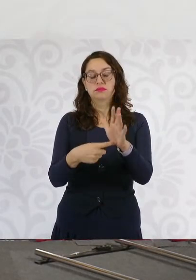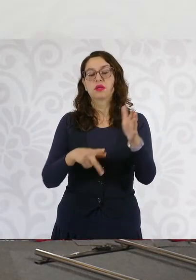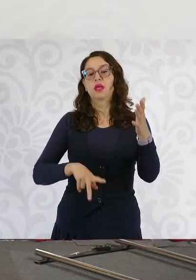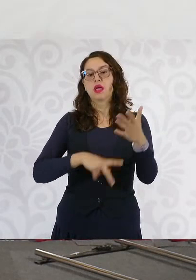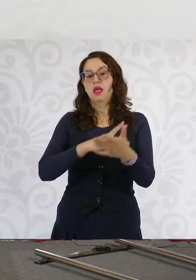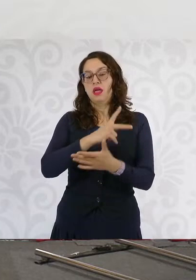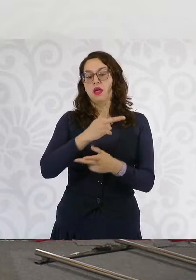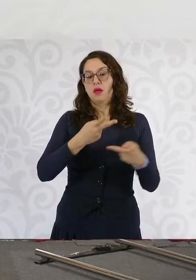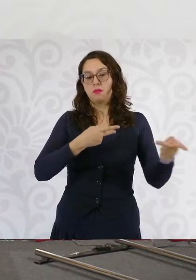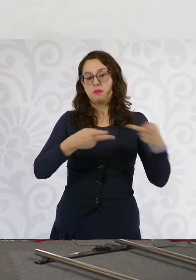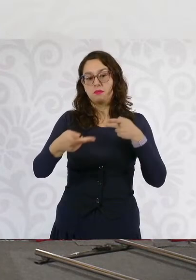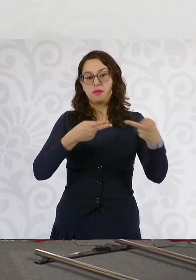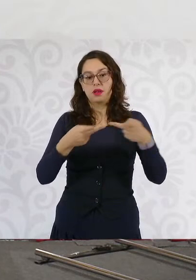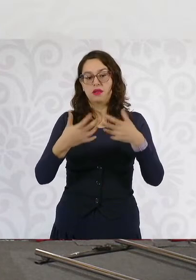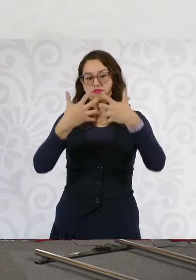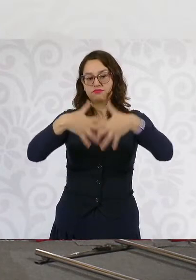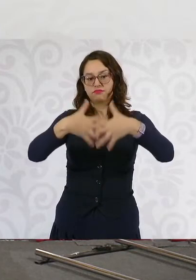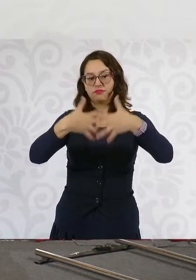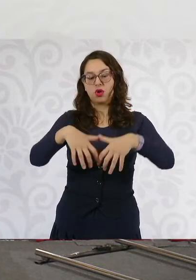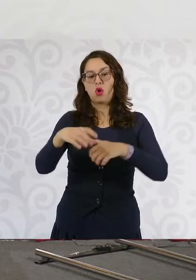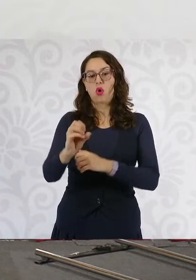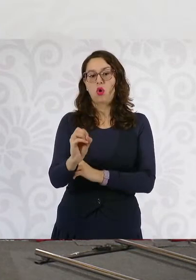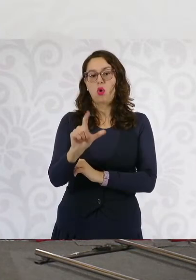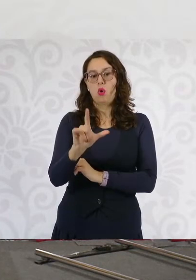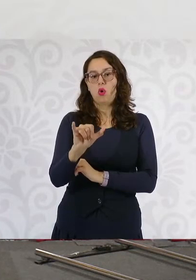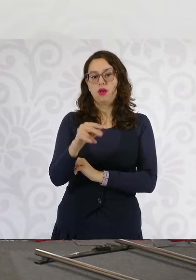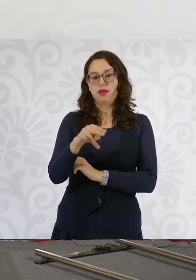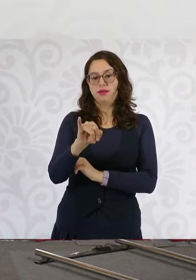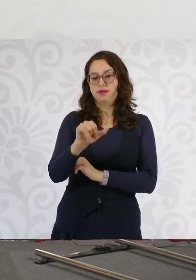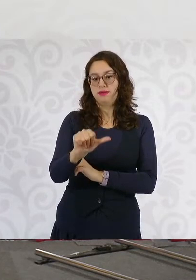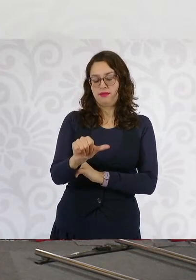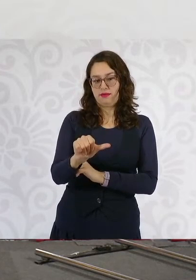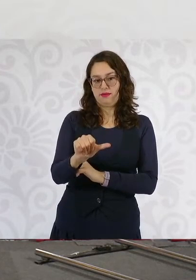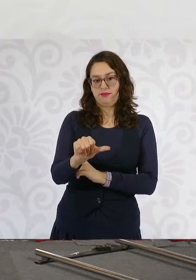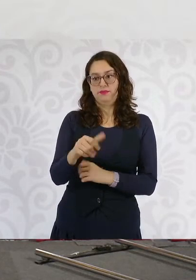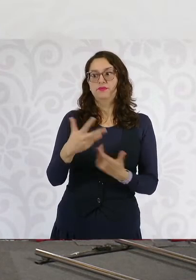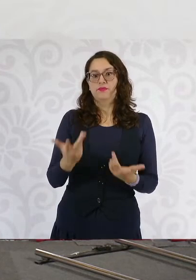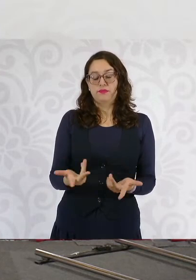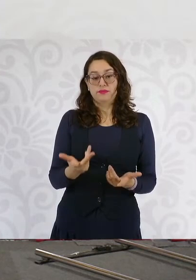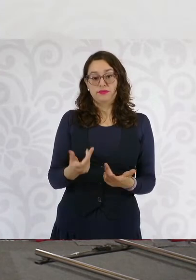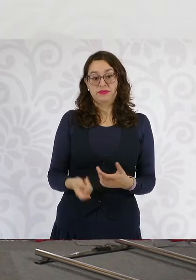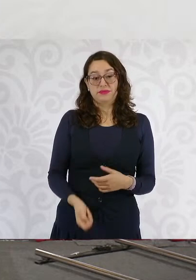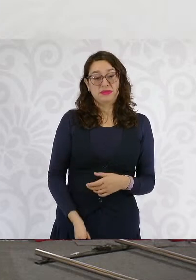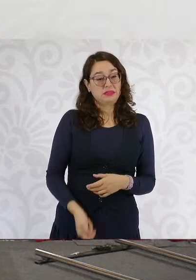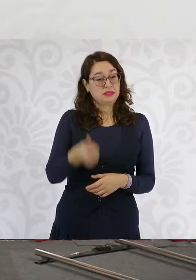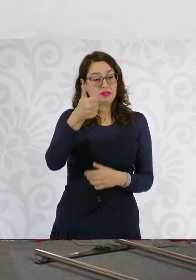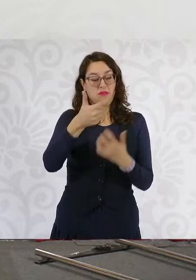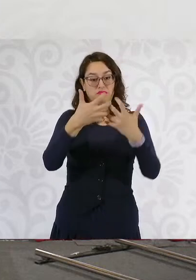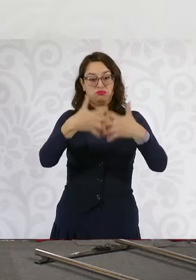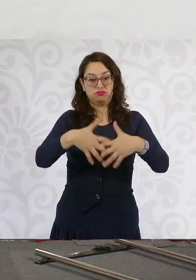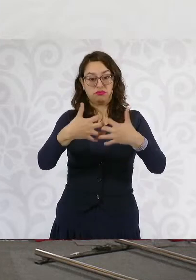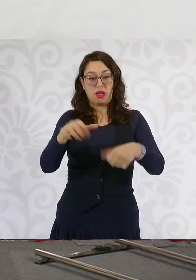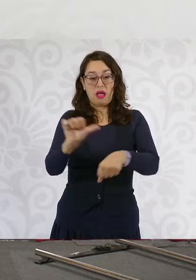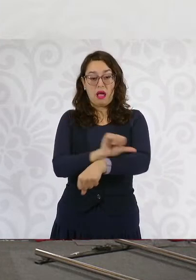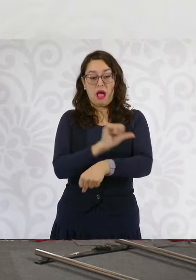la armadora olía olía será la primera armadora mexicana de minive vehículos desarrollados por